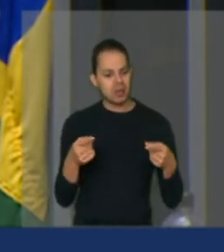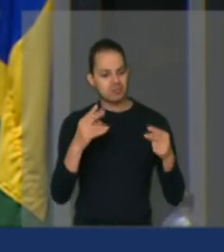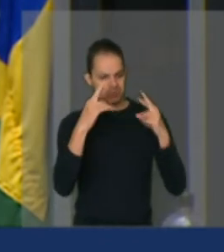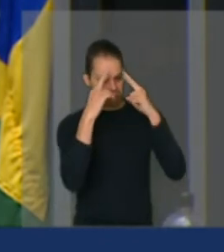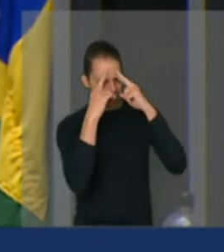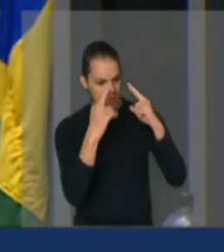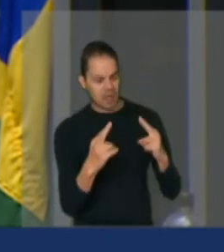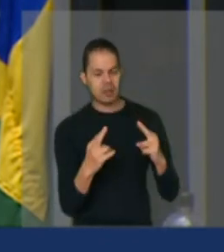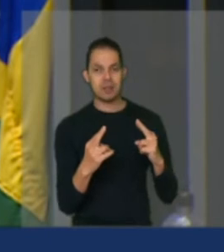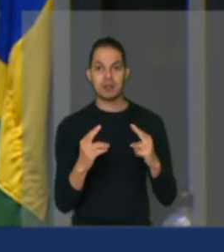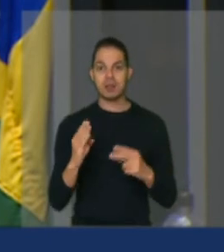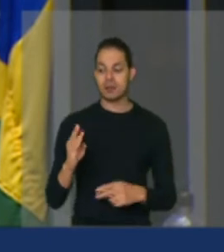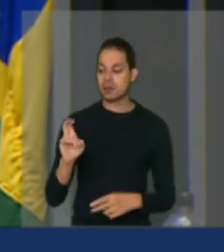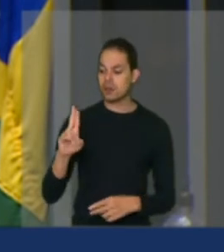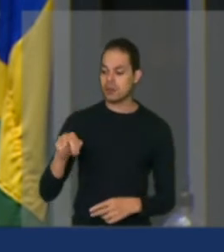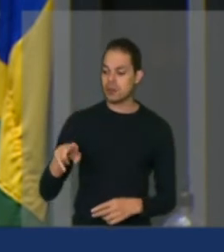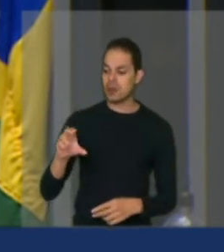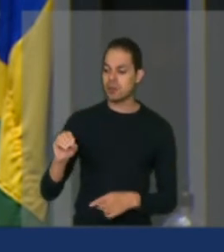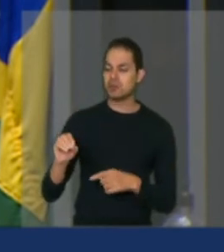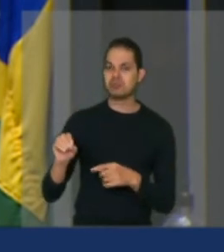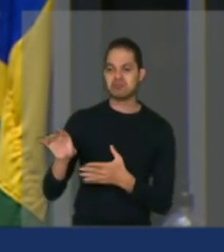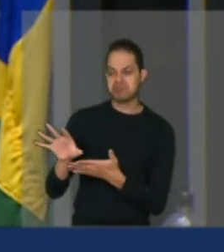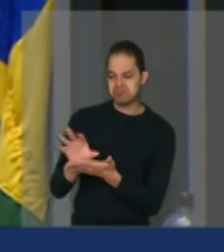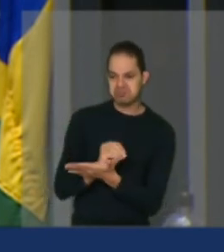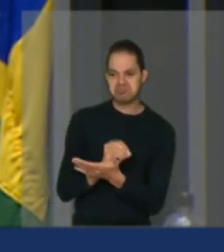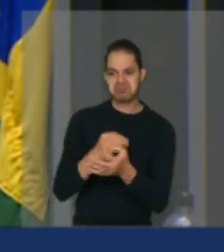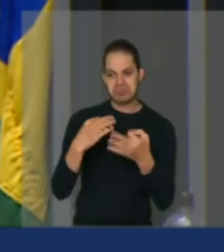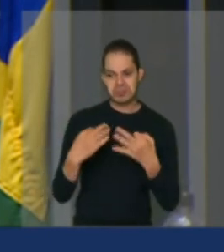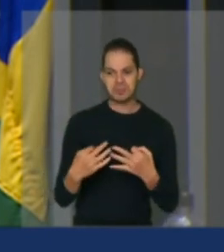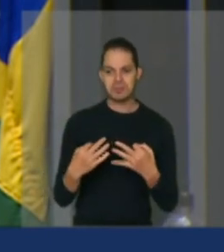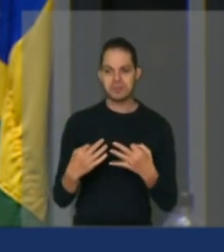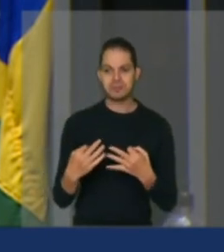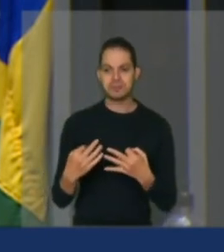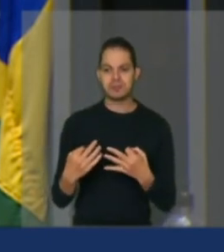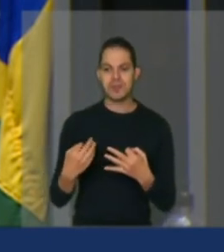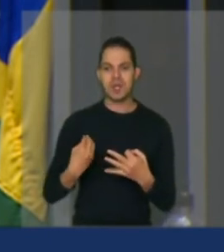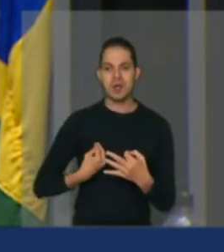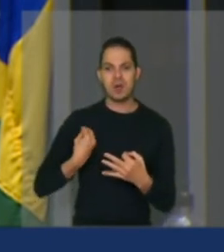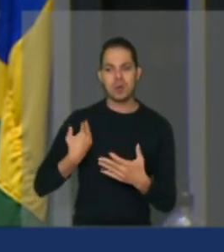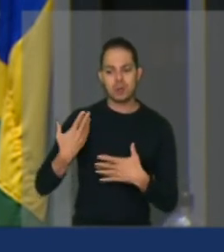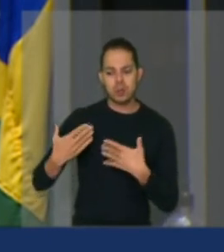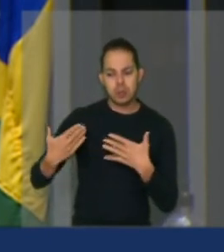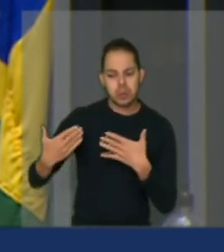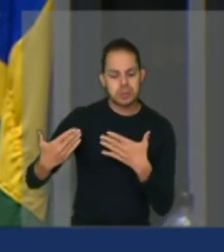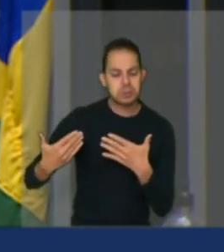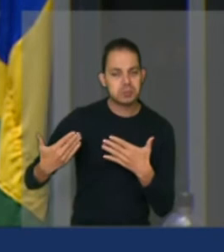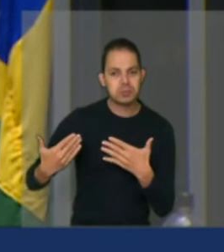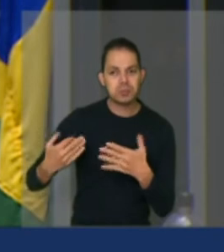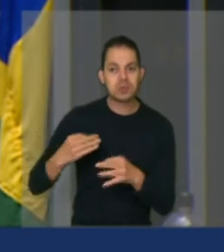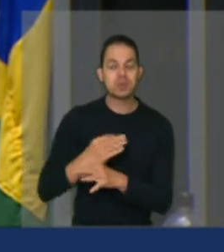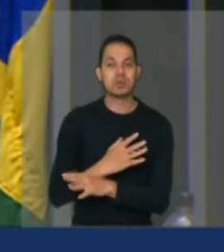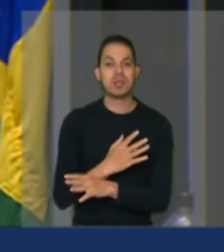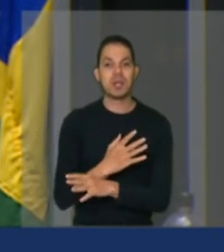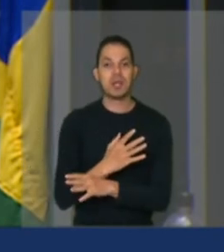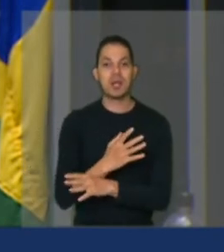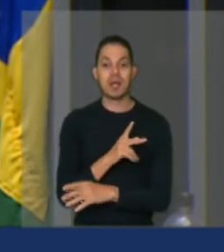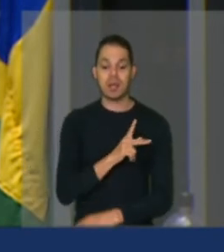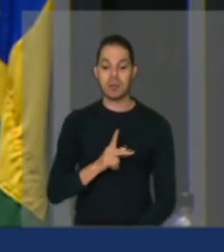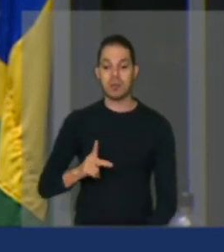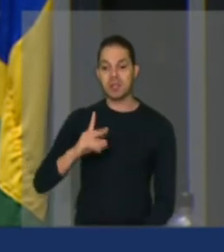BRUNO NOS DEU MUITO EXEMPLOS DURANTE TODA A SUA VIDA. O PRESIDENTE DA REPÚBLICA